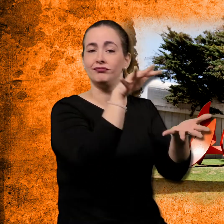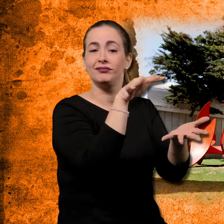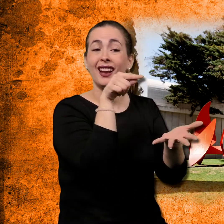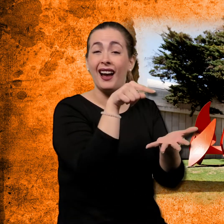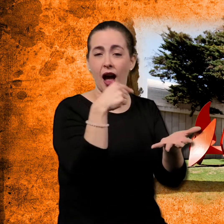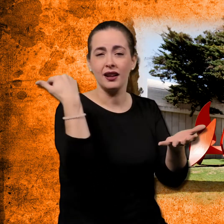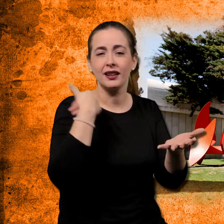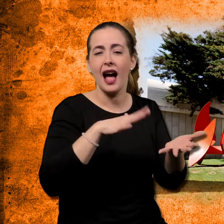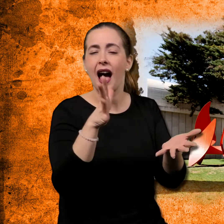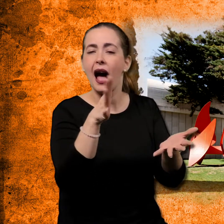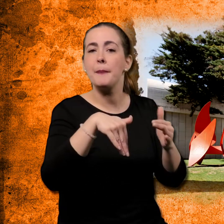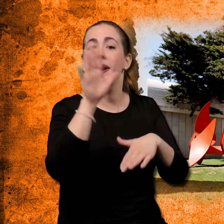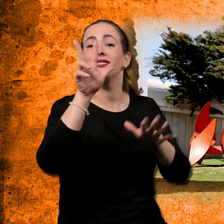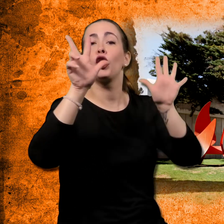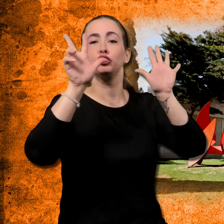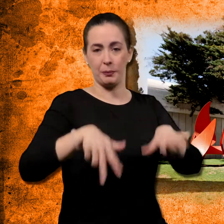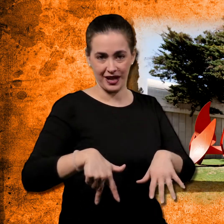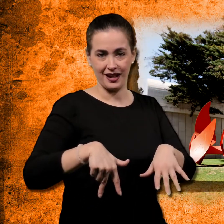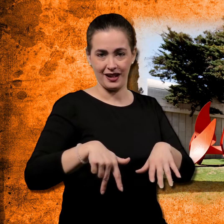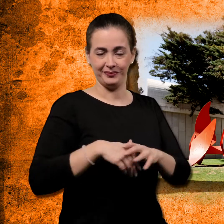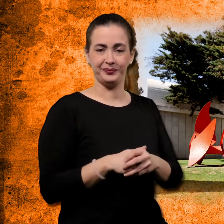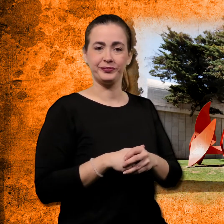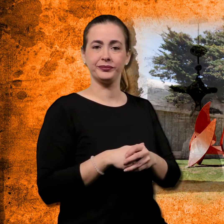amb més de 8.000 referències, un material bàsic per entendre l'obra l’artista.